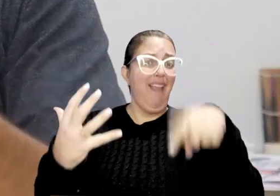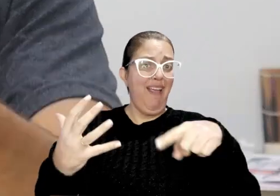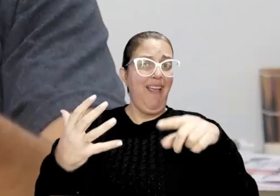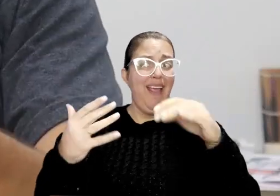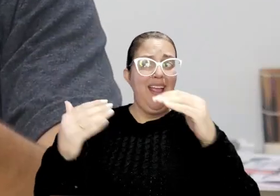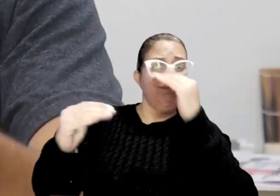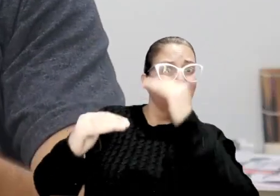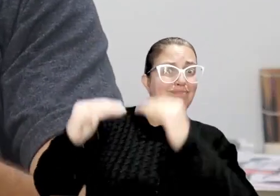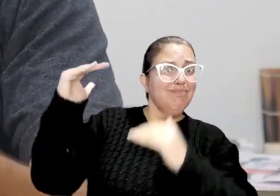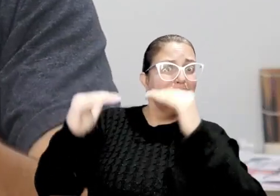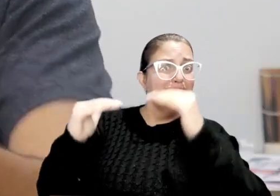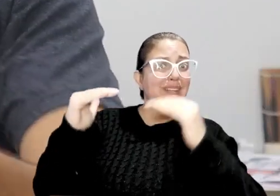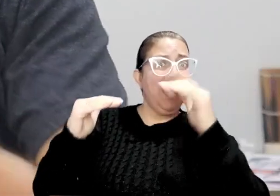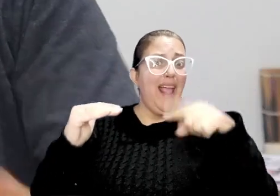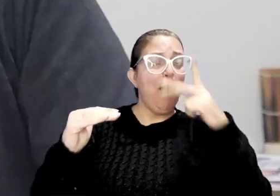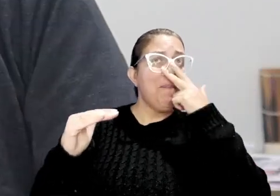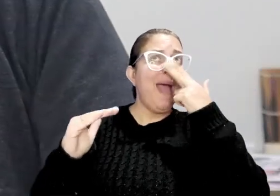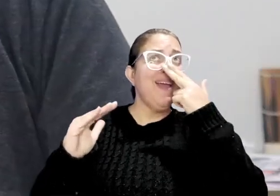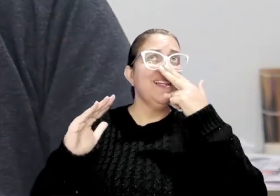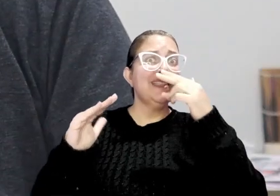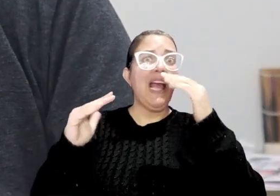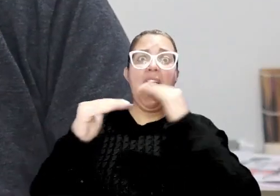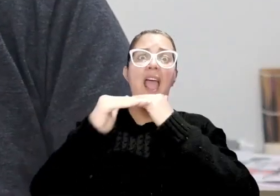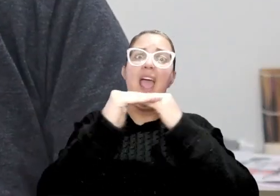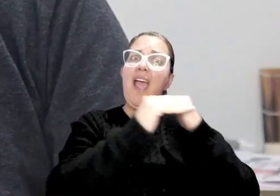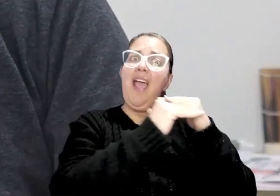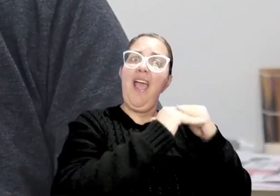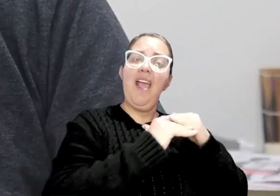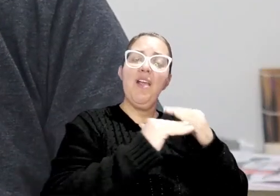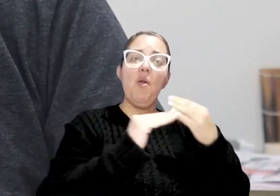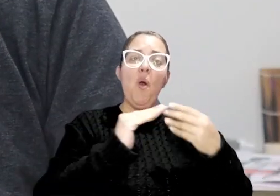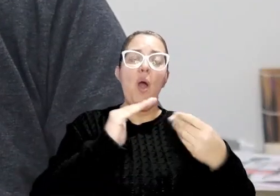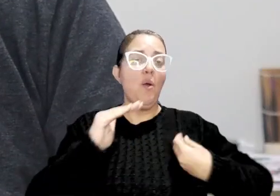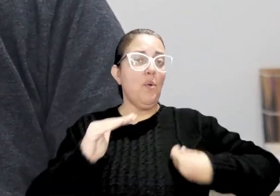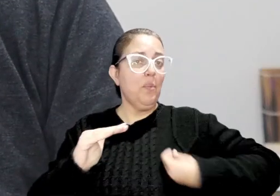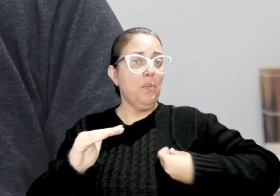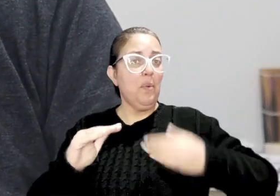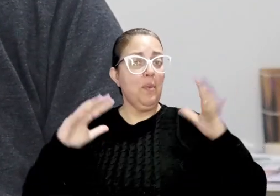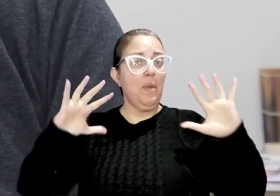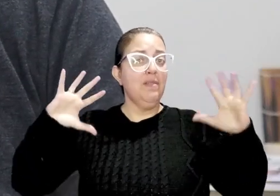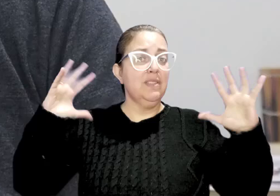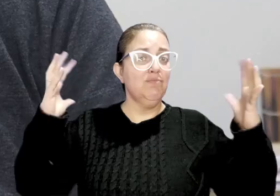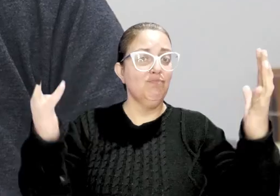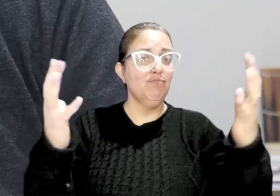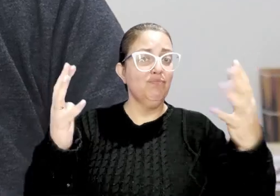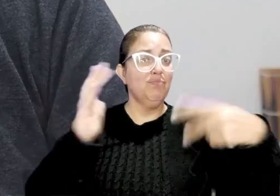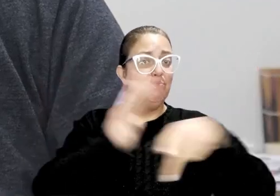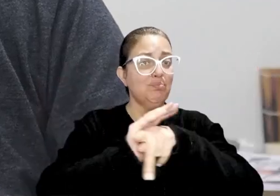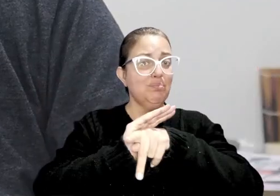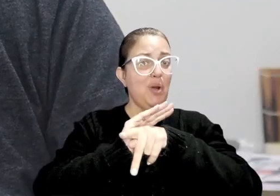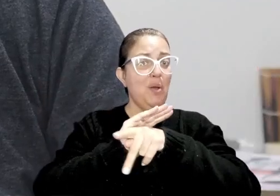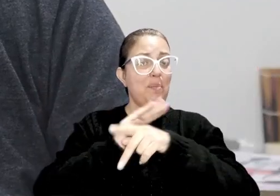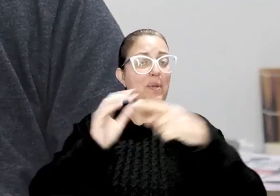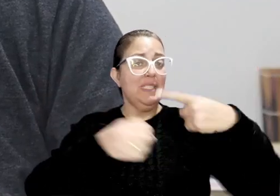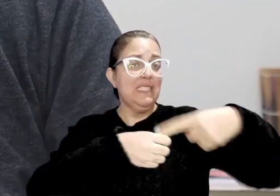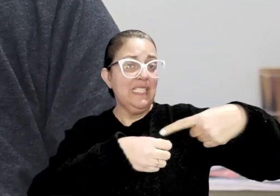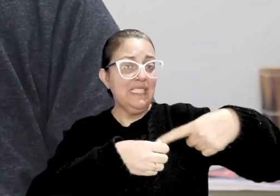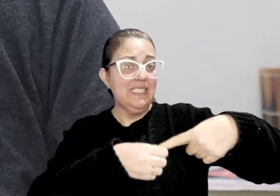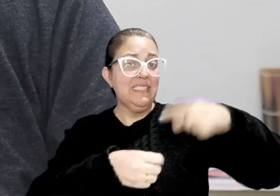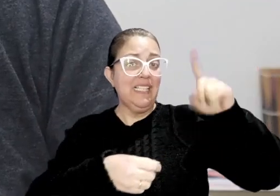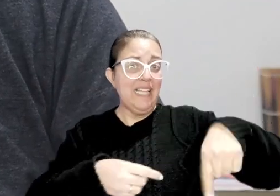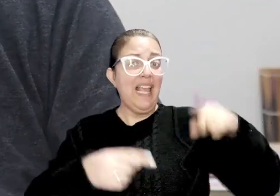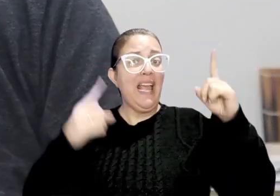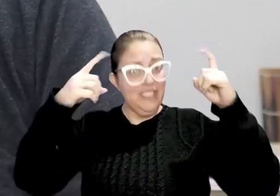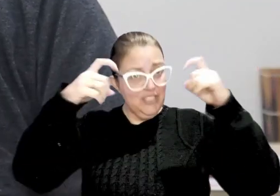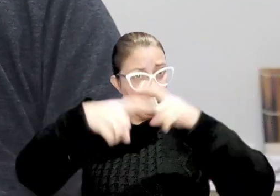uma vida industrializada Urbana e é bastante complicada essa avaliação As instituições que